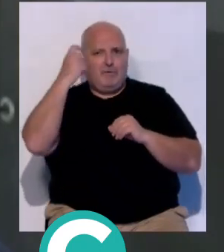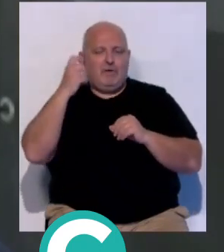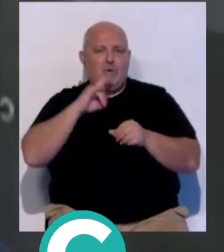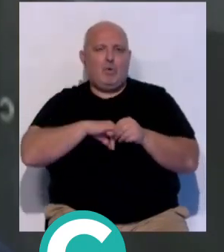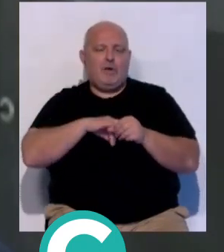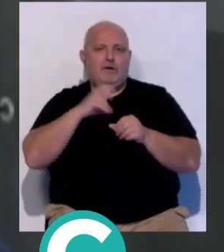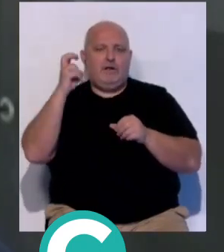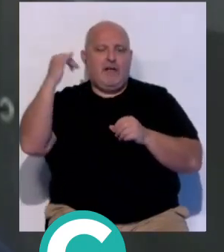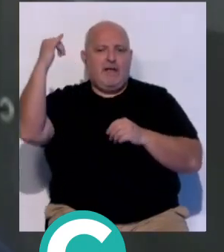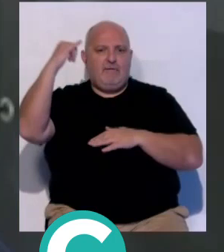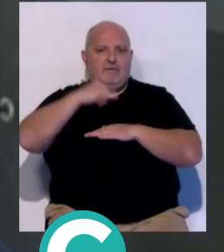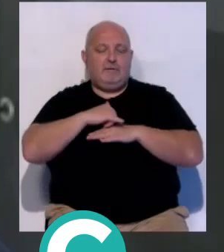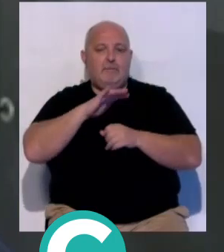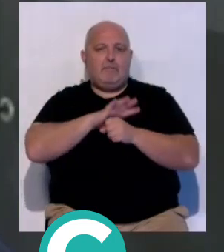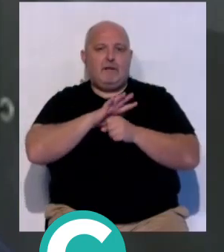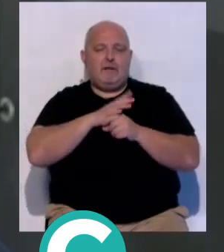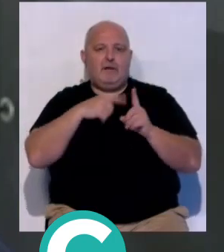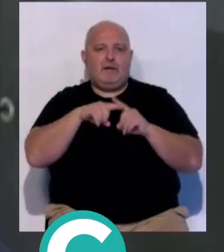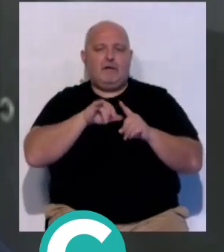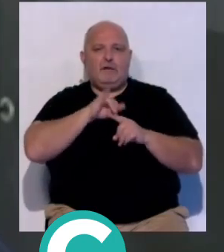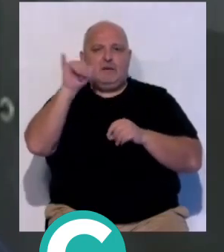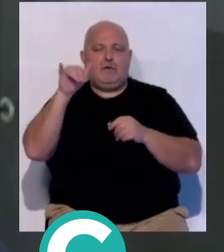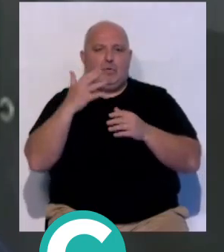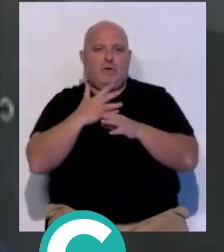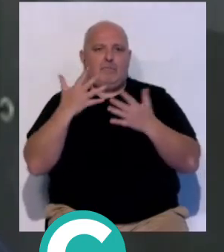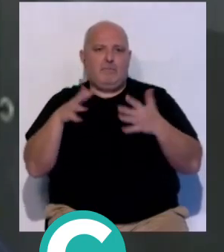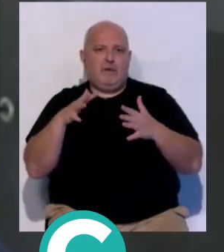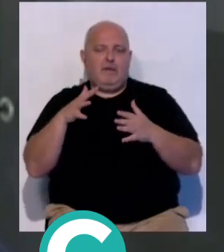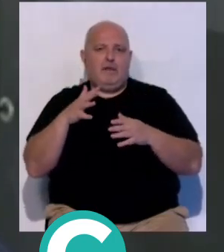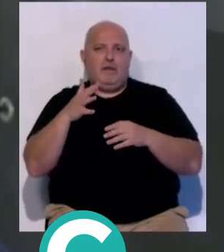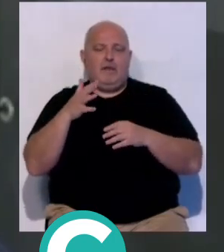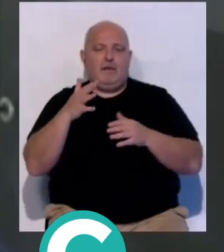en el avión y el martes tuve de vuelta y jugó el miércoles y el penalti y marqué el penalti